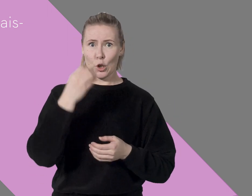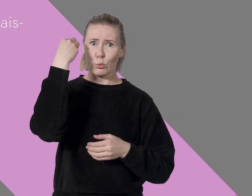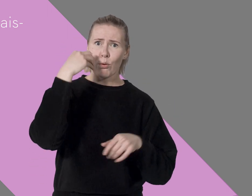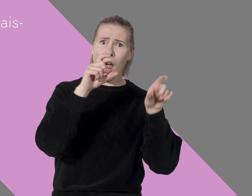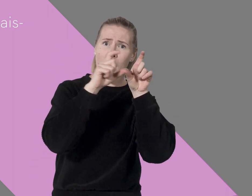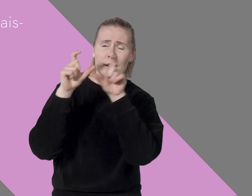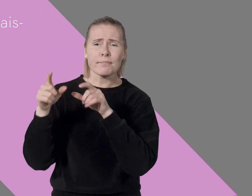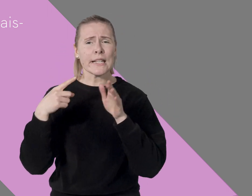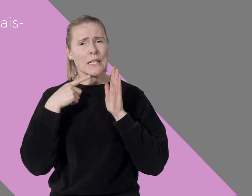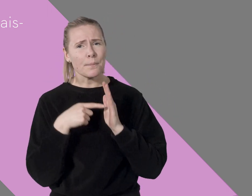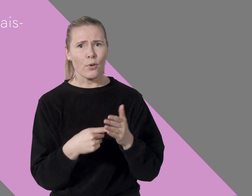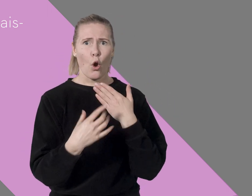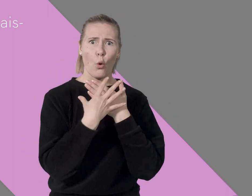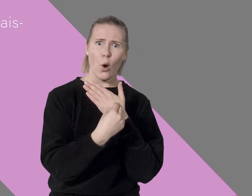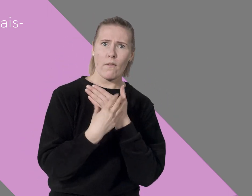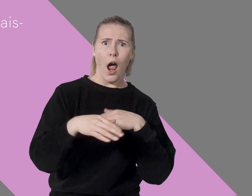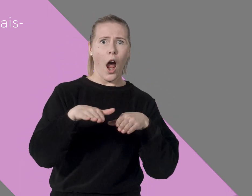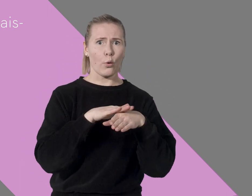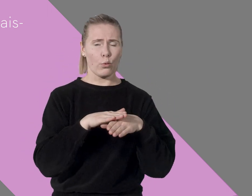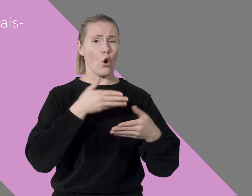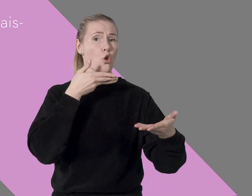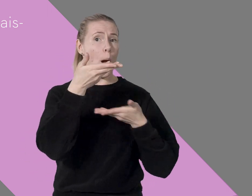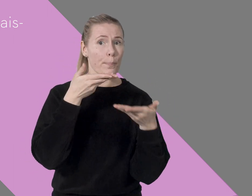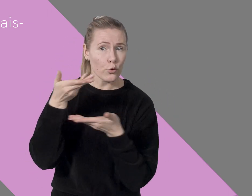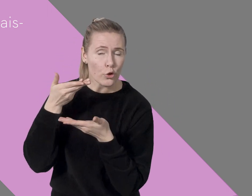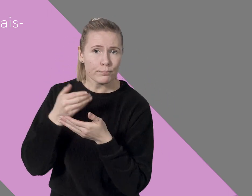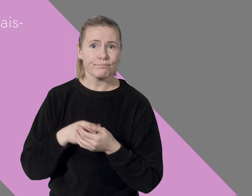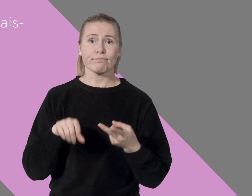Kurssien aiheina ovat muun muassa kuvien käyttö kommunikoinnissa, -